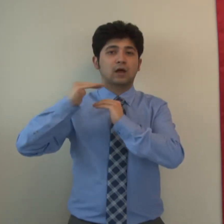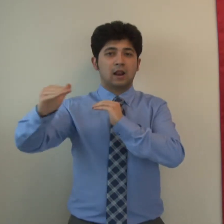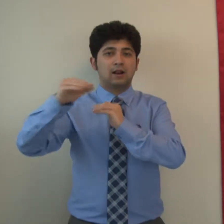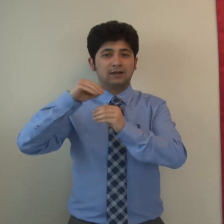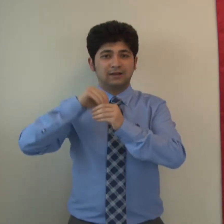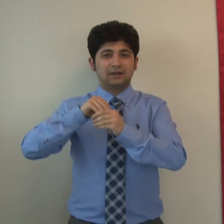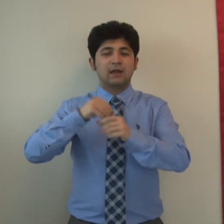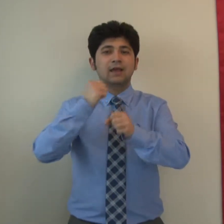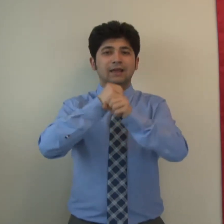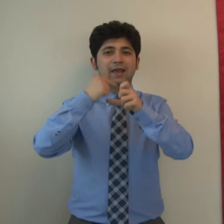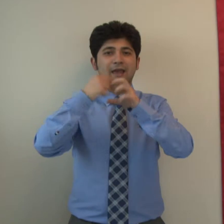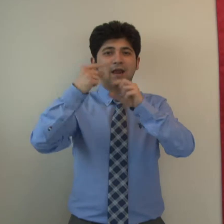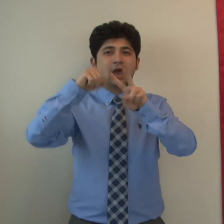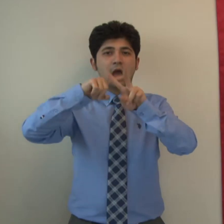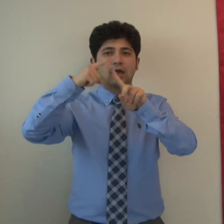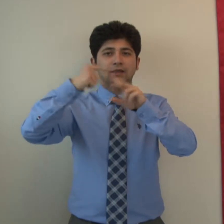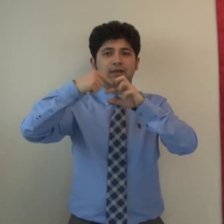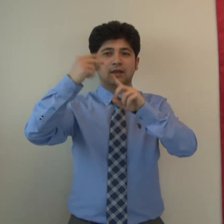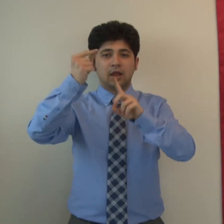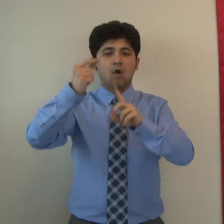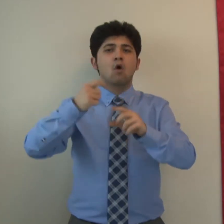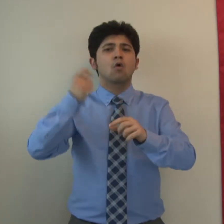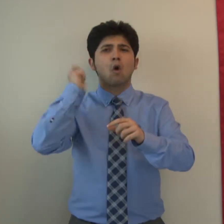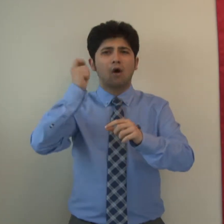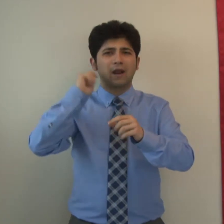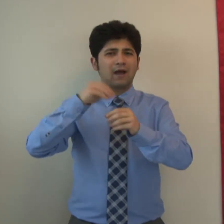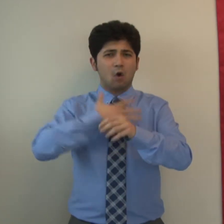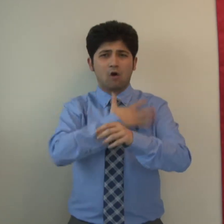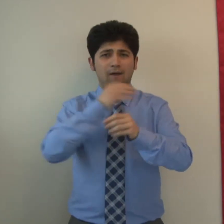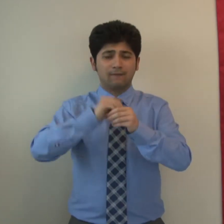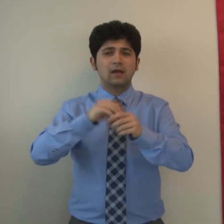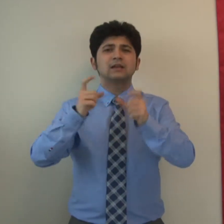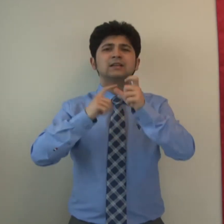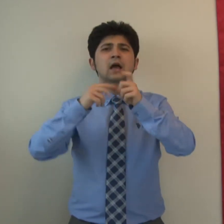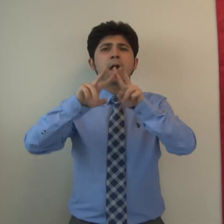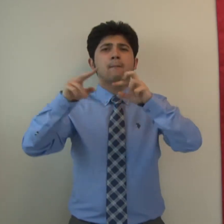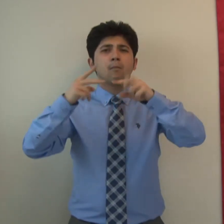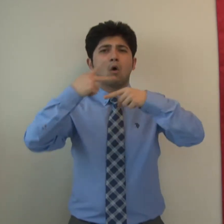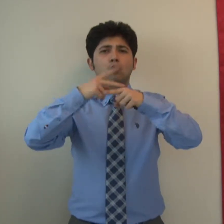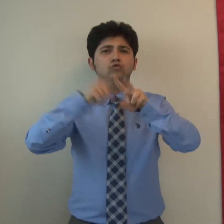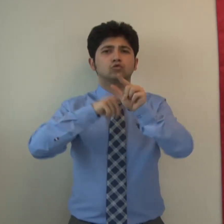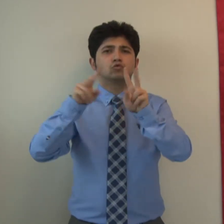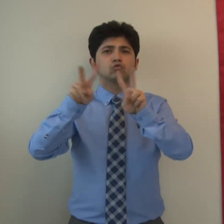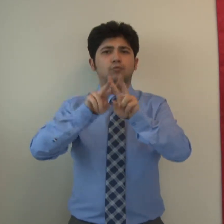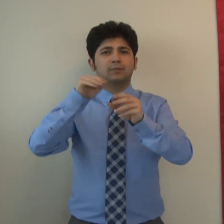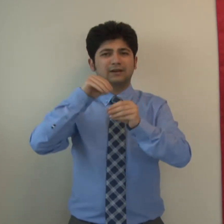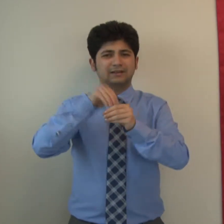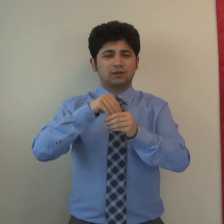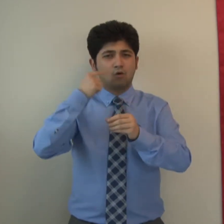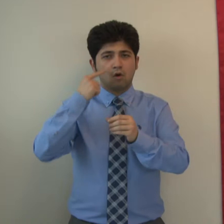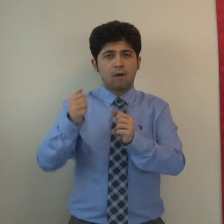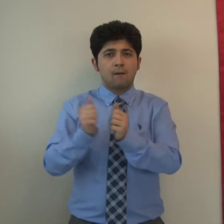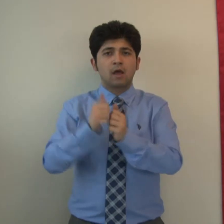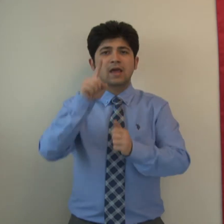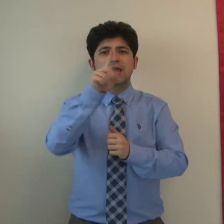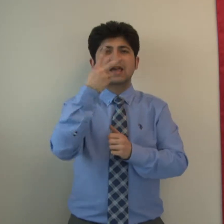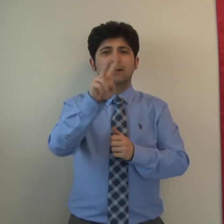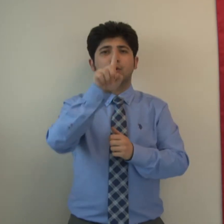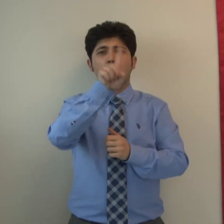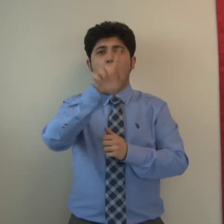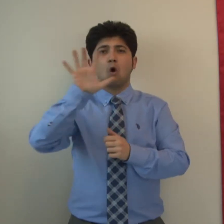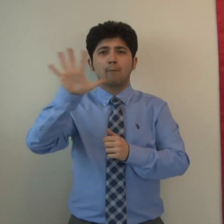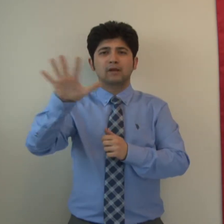“12. Ulusal Geriatri Kongresi ve 10. Geropsikiyatri Sempozyumu 2015”